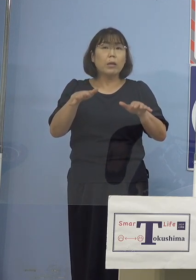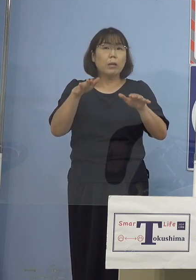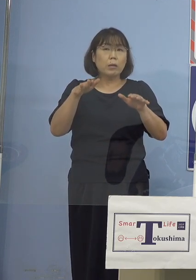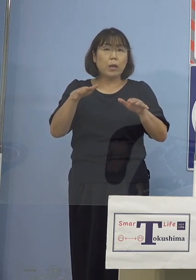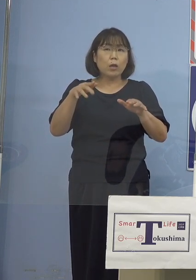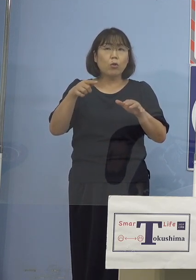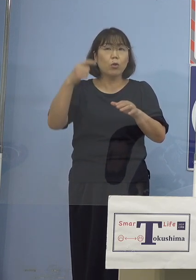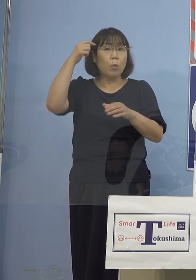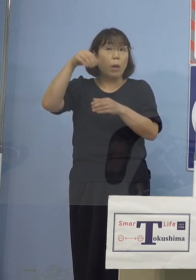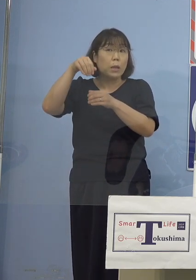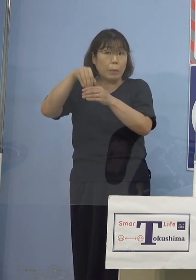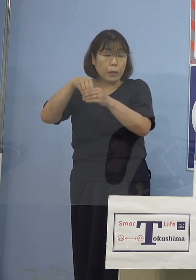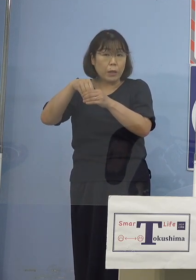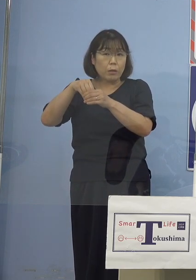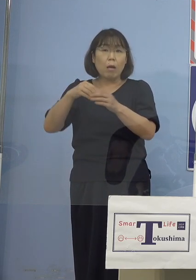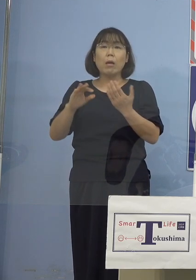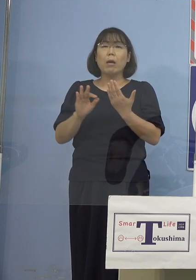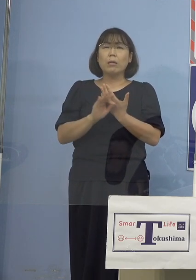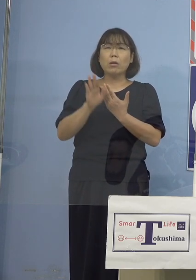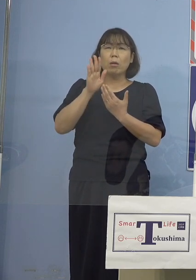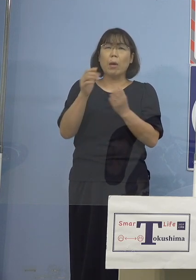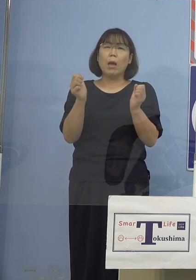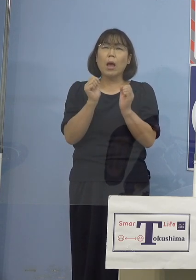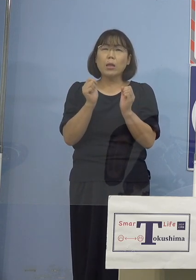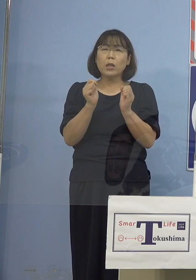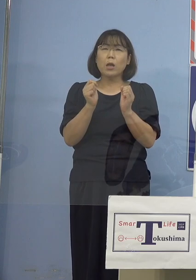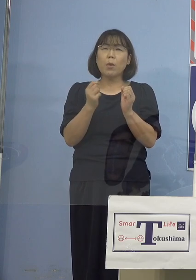例えばこれから寒くなって空気が乾燥するにつれて